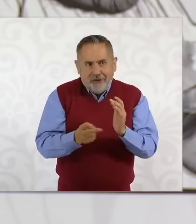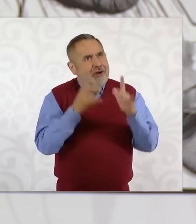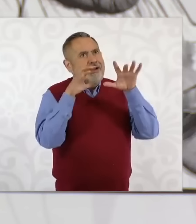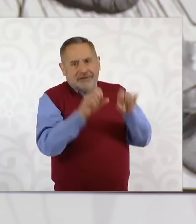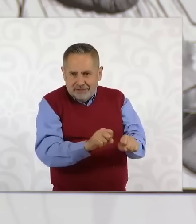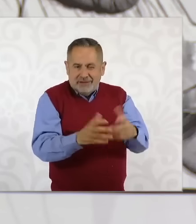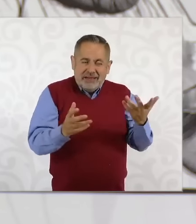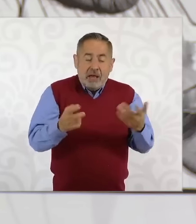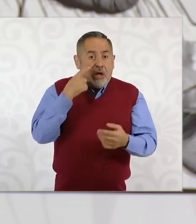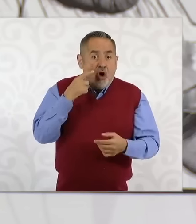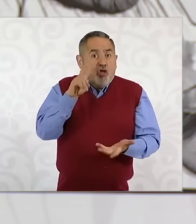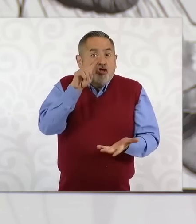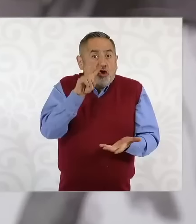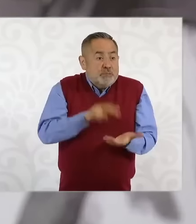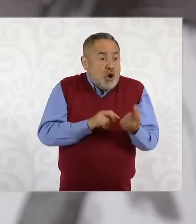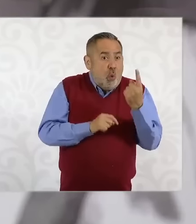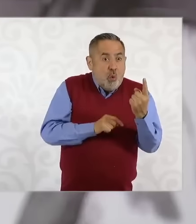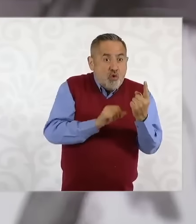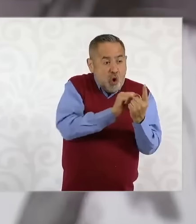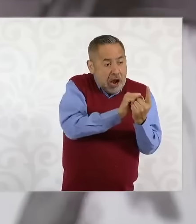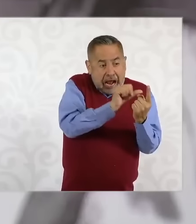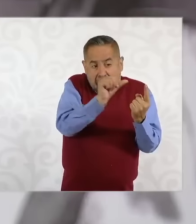pero del 2001 que se fuga de la cárcel al 2014